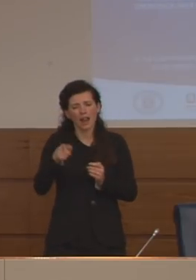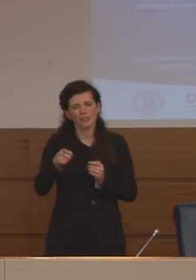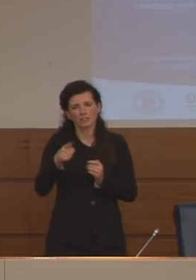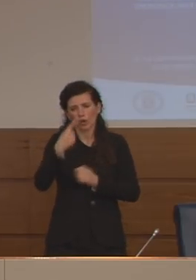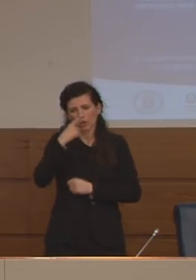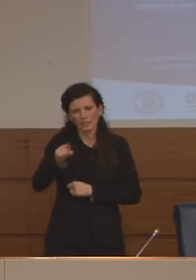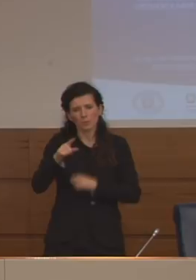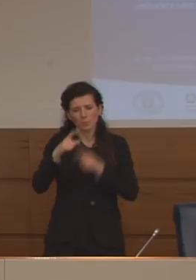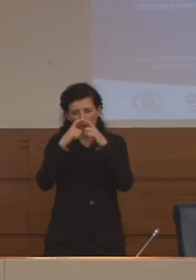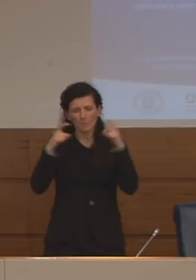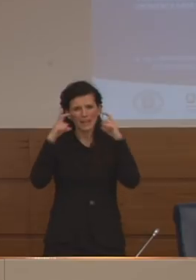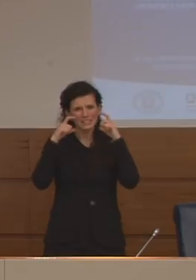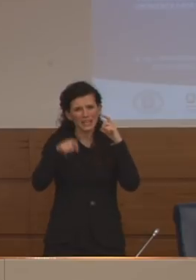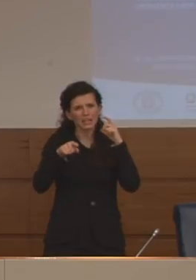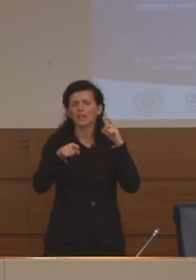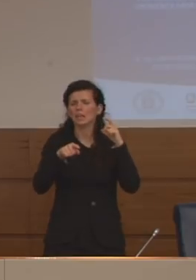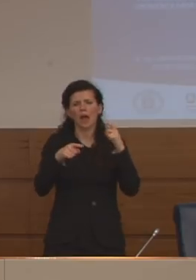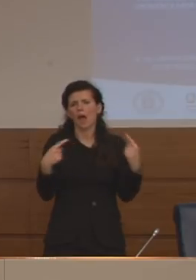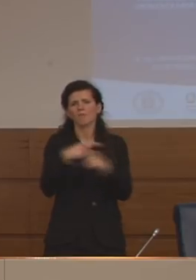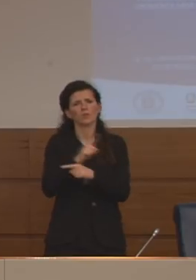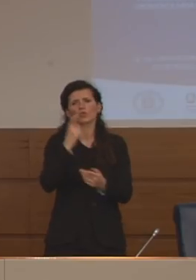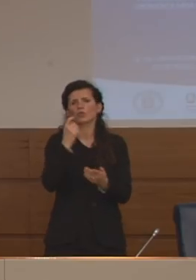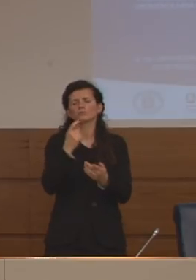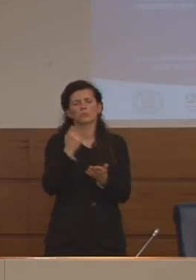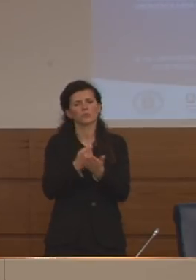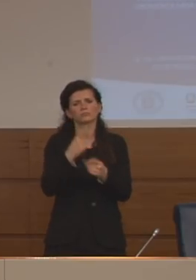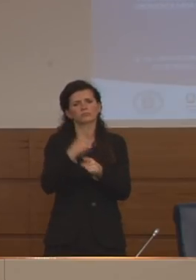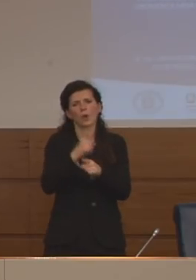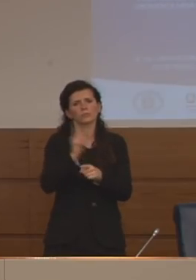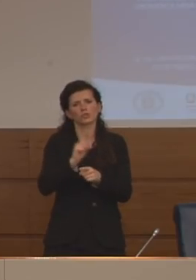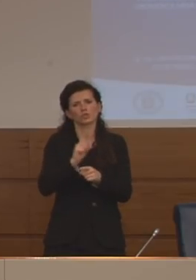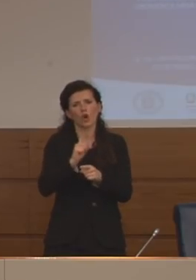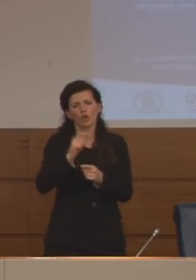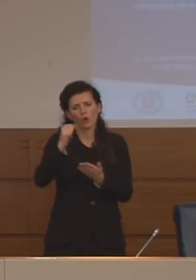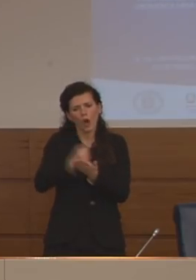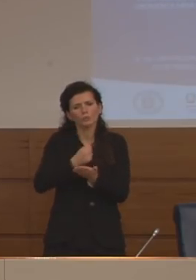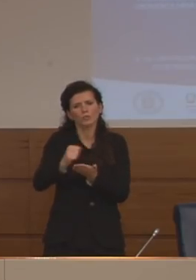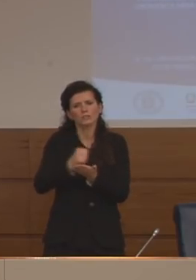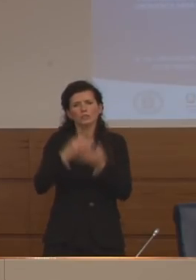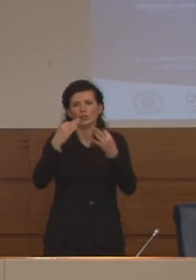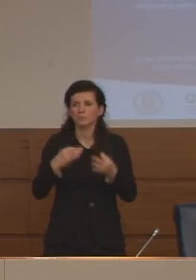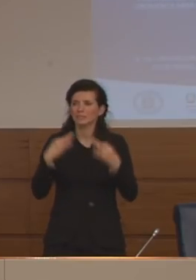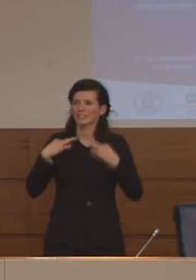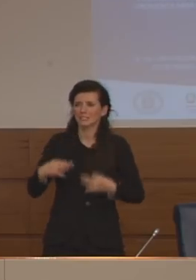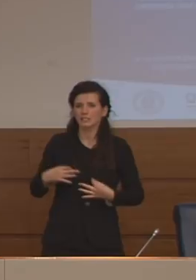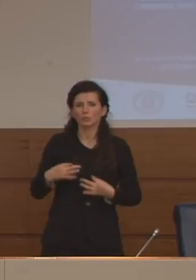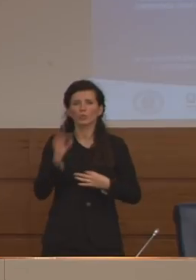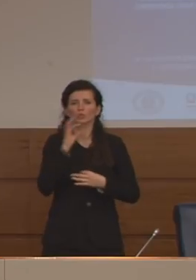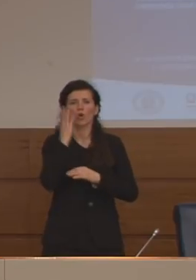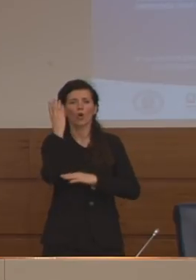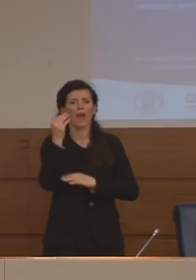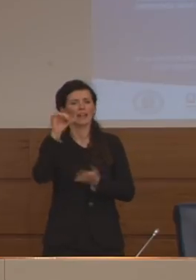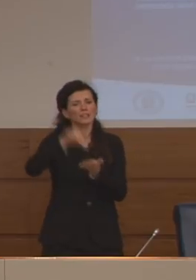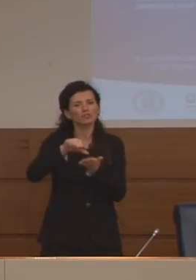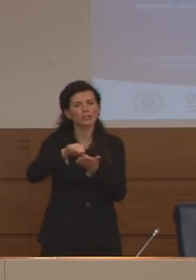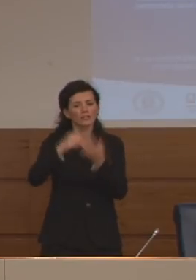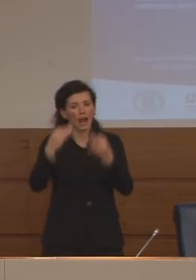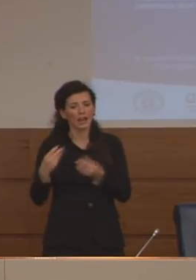particolari autorizzazioni da parte di enti centrali. Per quanto riguarda il livello di produzione, come credo ieri